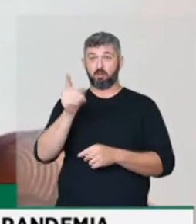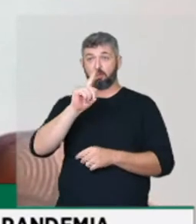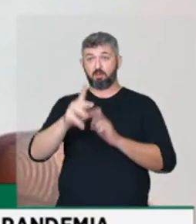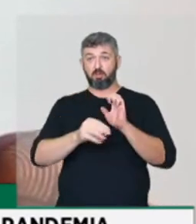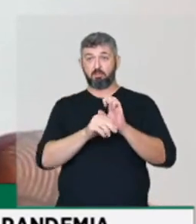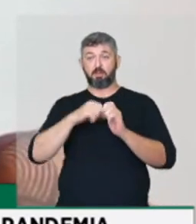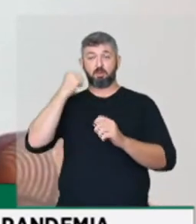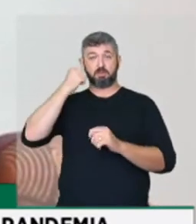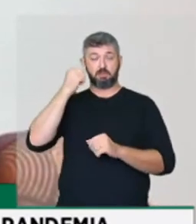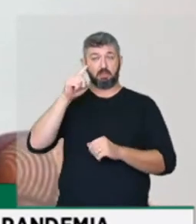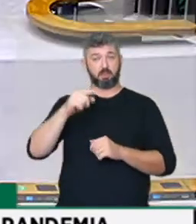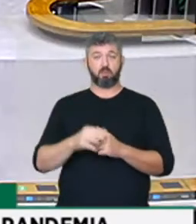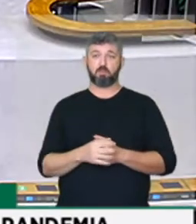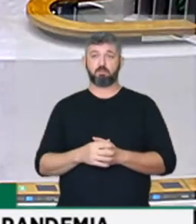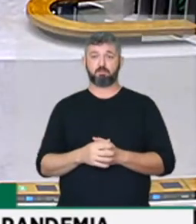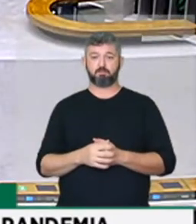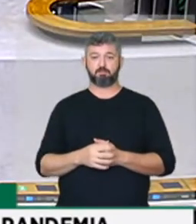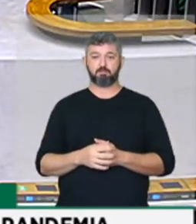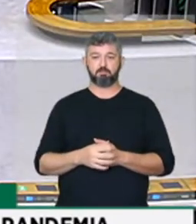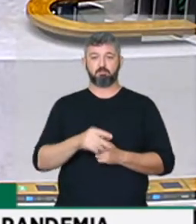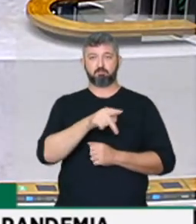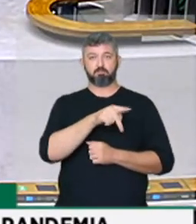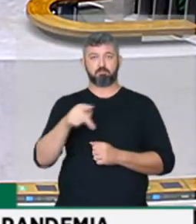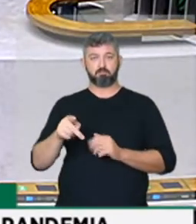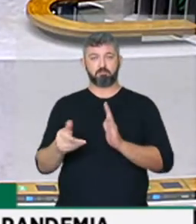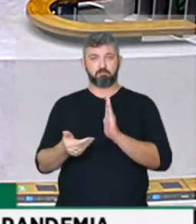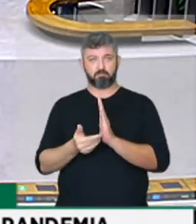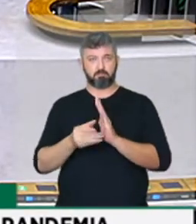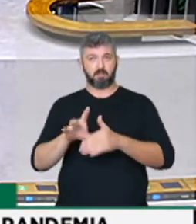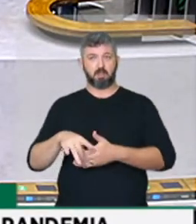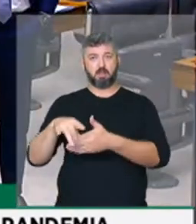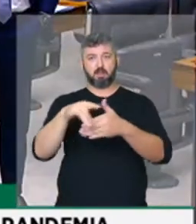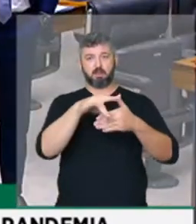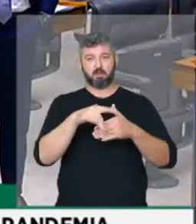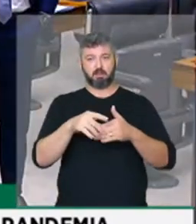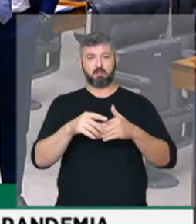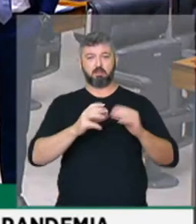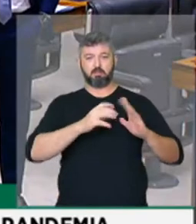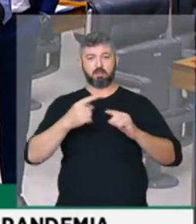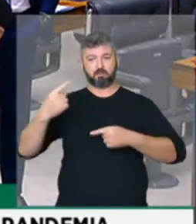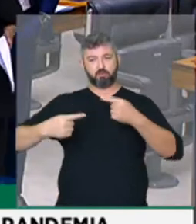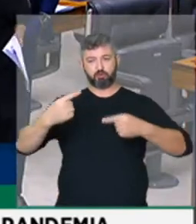CONTRIBUIR ACHO QUE VOTA NÃO É EMENDA DO SENADO. [MÁRCIO SALEMA]: O PRESIDENTE DA CÂMARA E OS LÍDERES PARTIDÁRIOS ESTÃO DEFININDO SE QUEM QUER MANTER